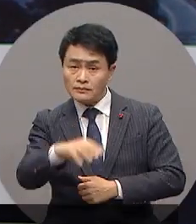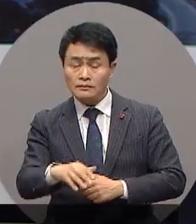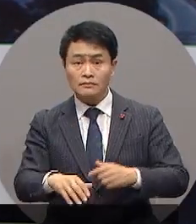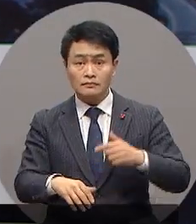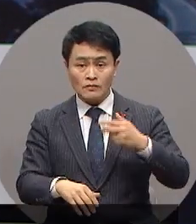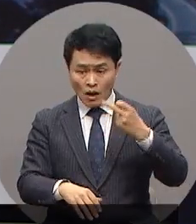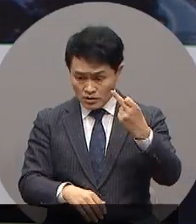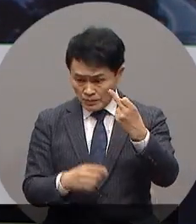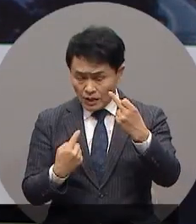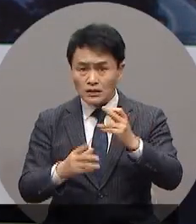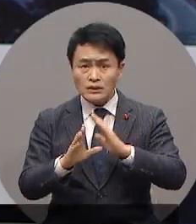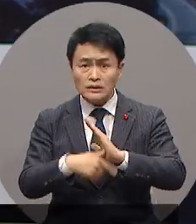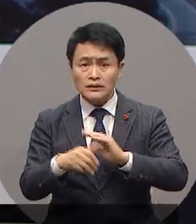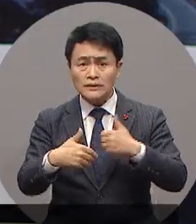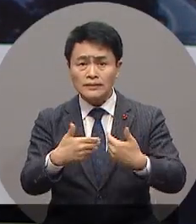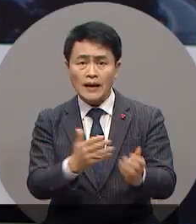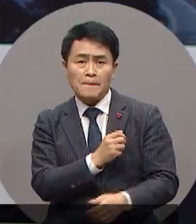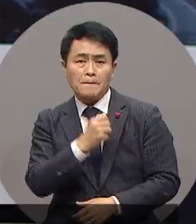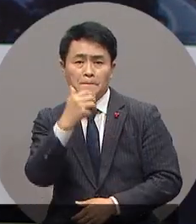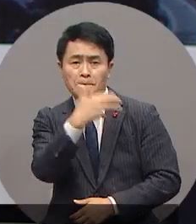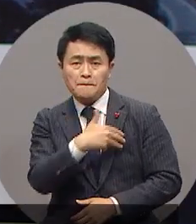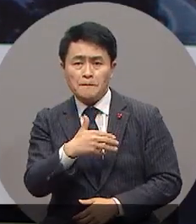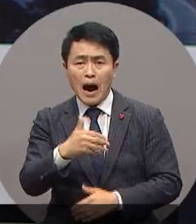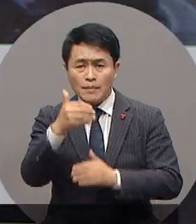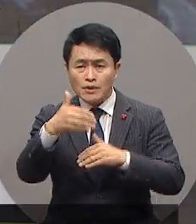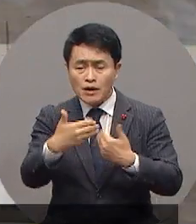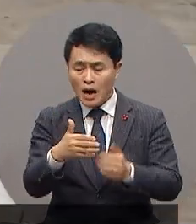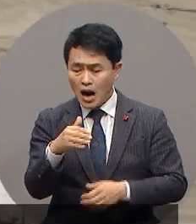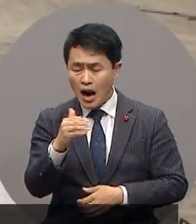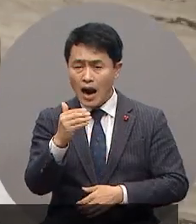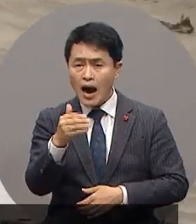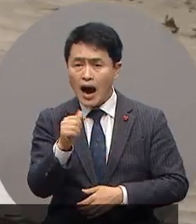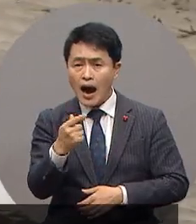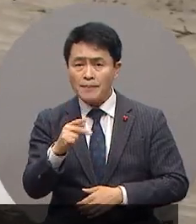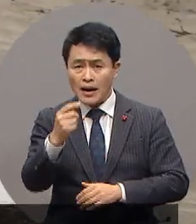(앵커) 이스라엘군이 현지 시간 1일 팔레스타인 무장 정파 하마스가 휴전